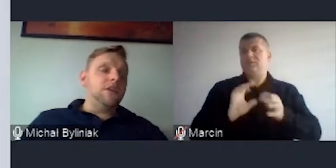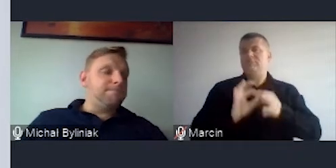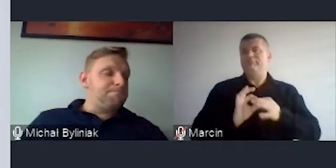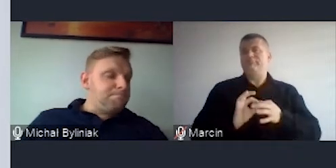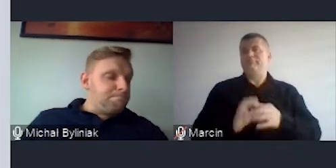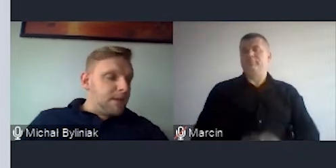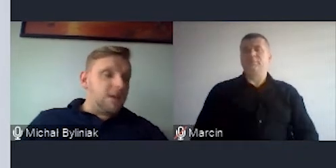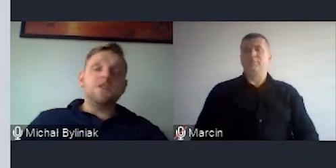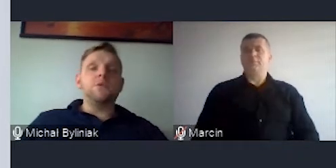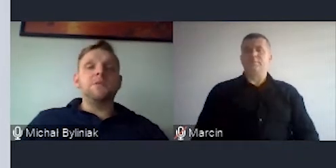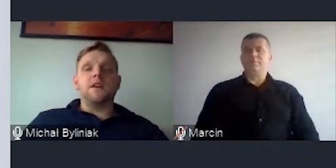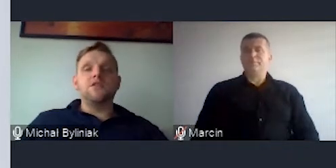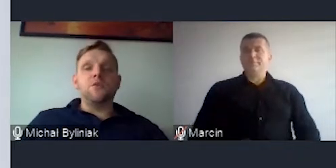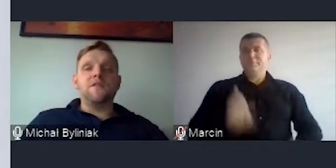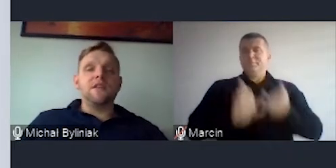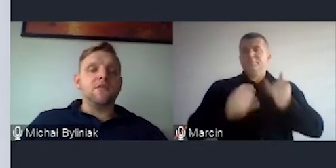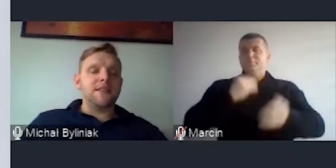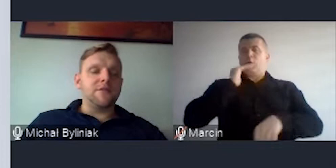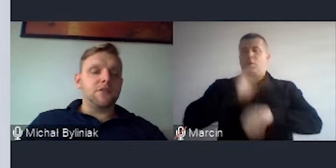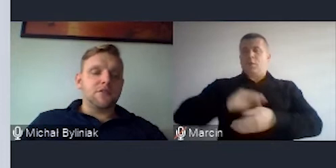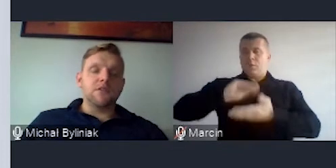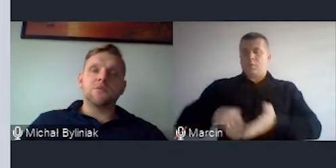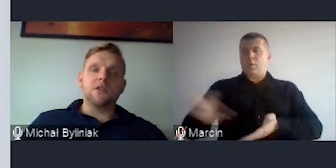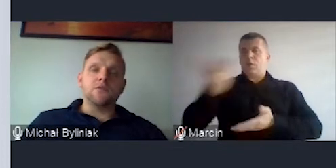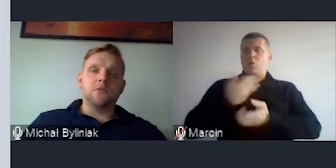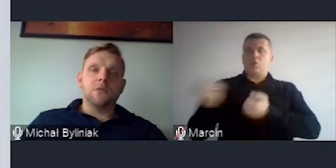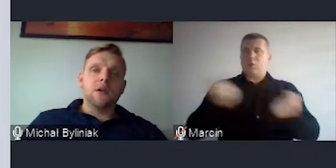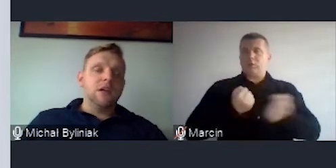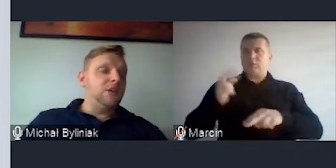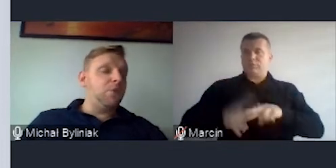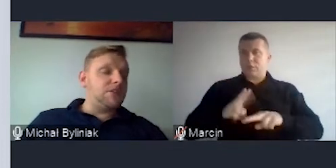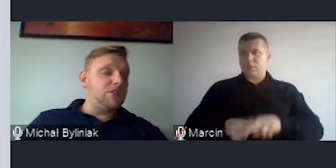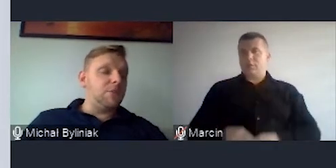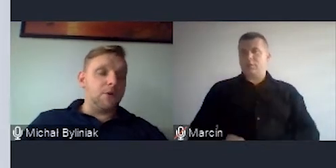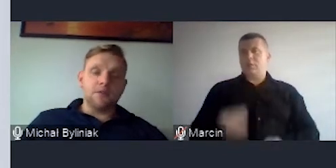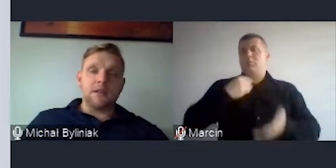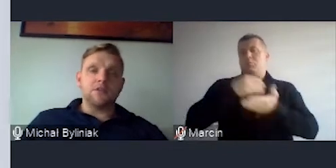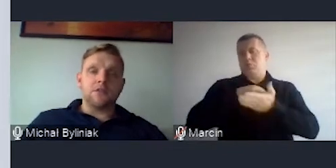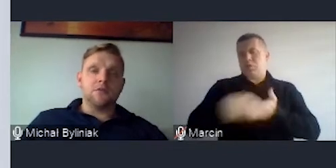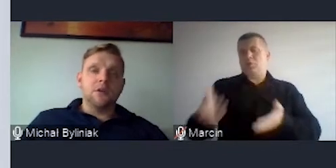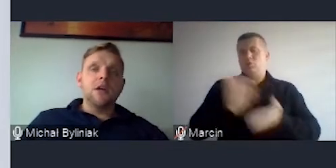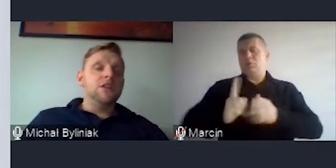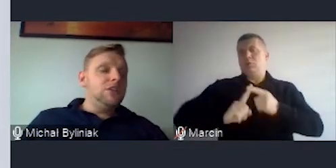Czyli jeśli podpisaliście umowę na dostawę określonego sprzętu i płacicie po dostarczeniu,